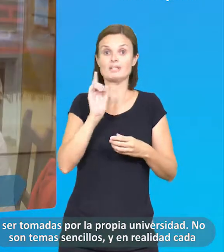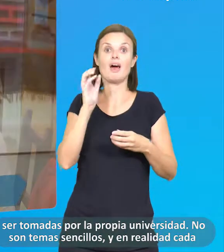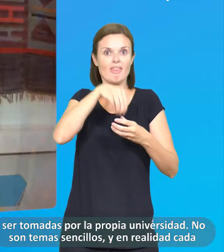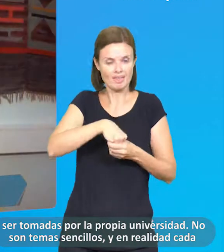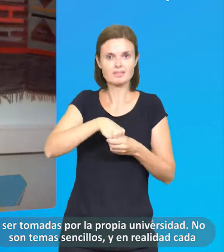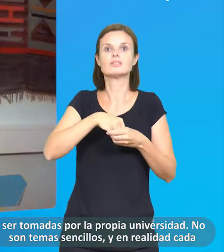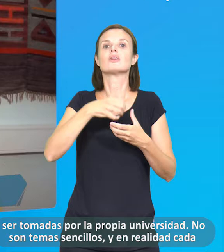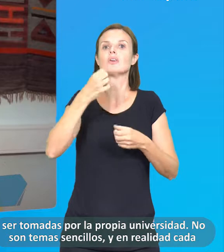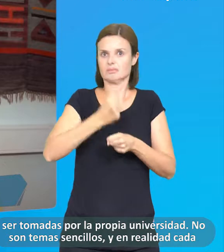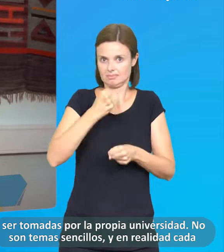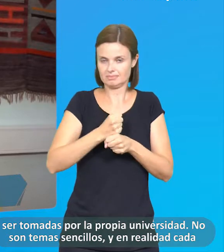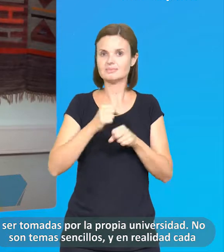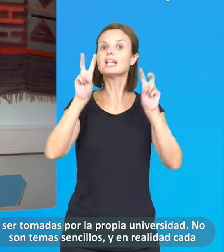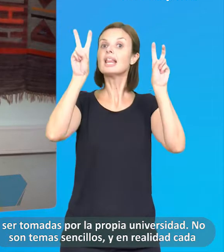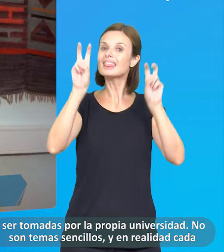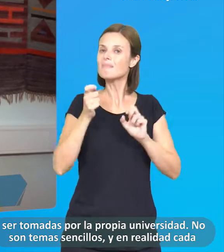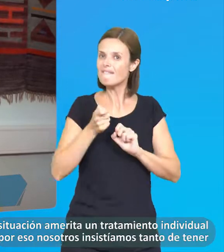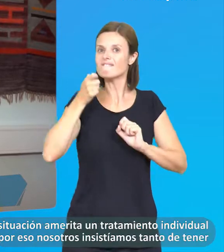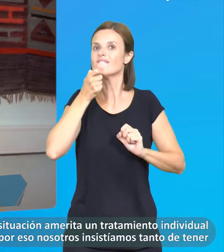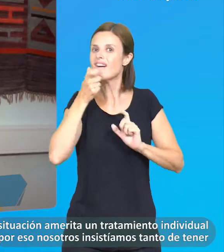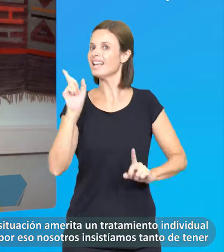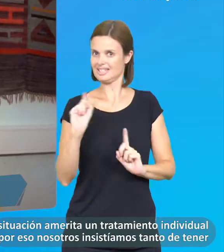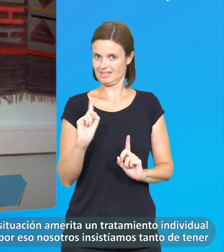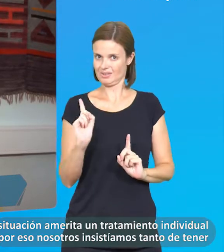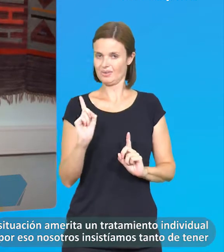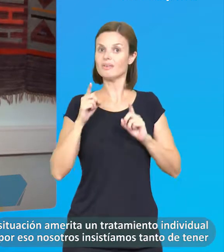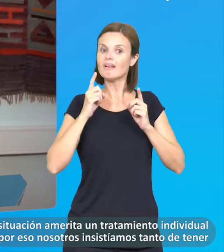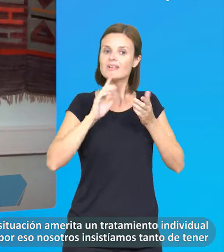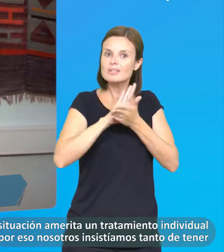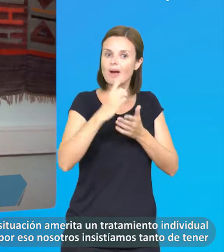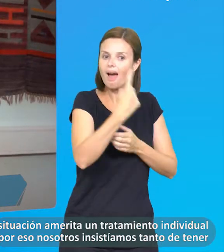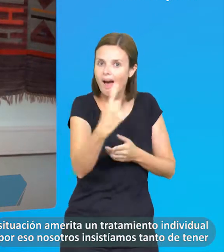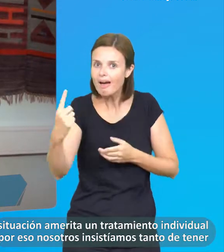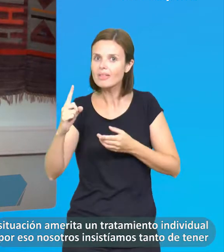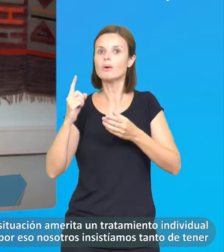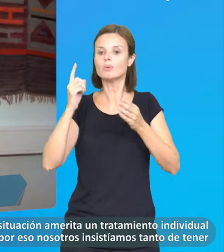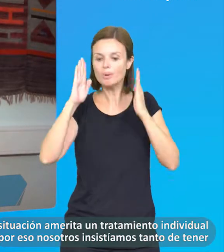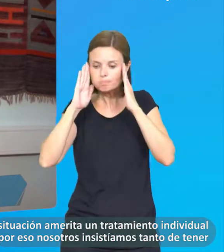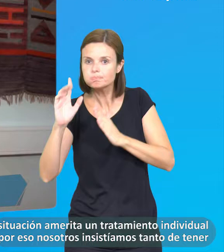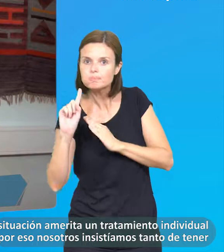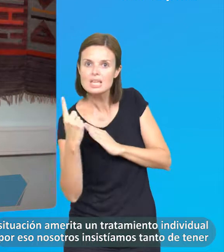No son temas sencillos y en realidad cada situación amerita un tema individual.